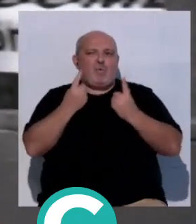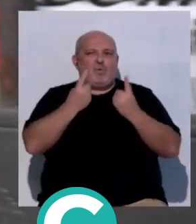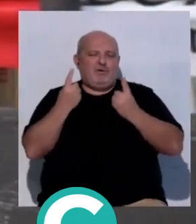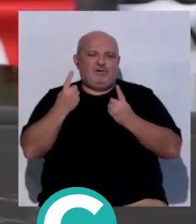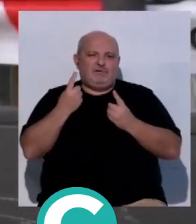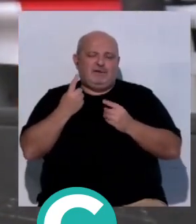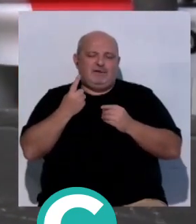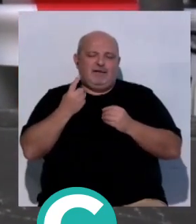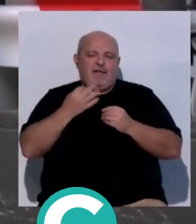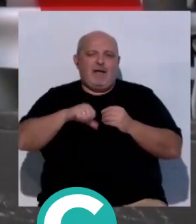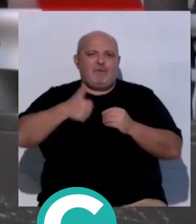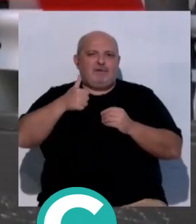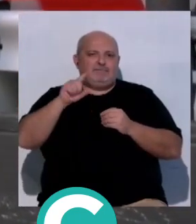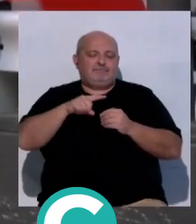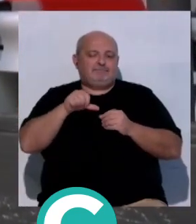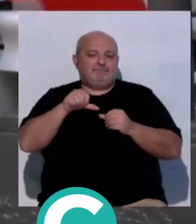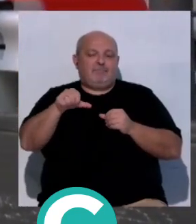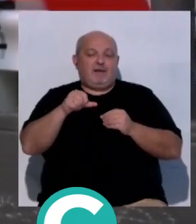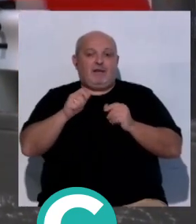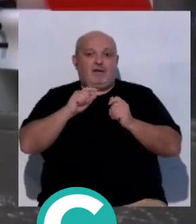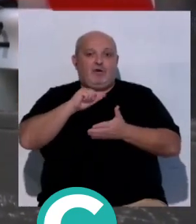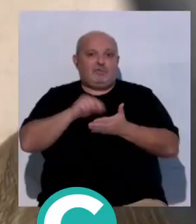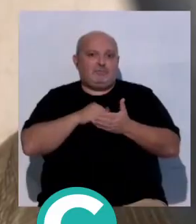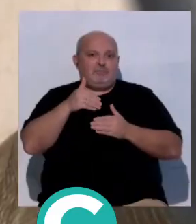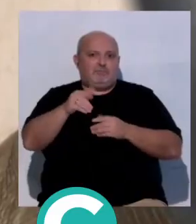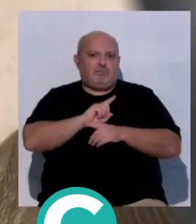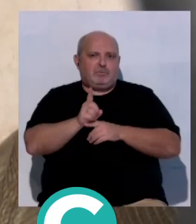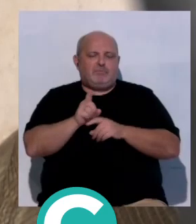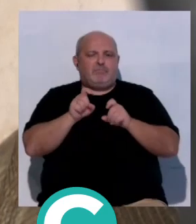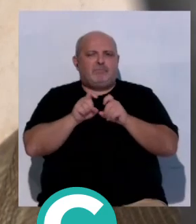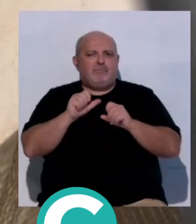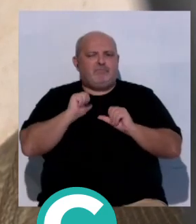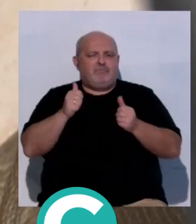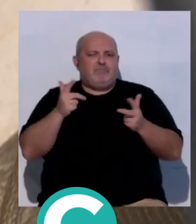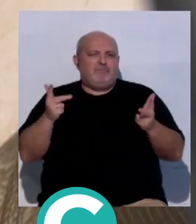tendrá que ser aprobado licitado y adjudicado la empresa comenzó estas actuaciones de emergencia